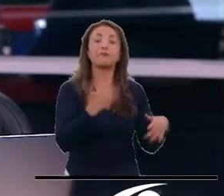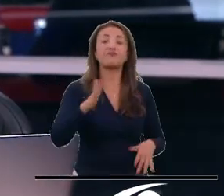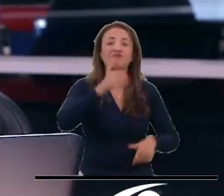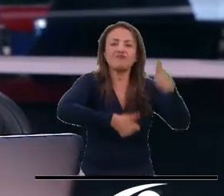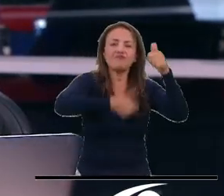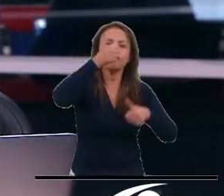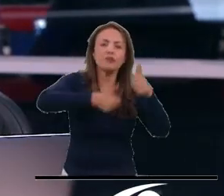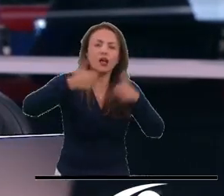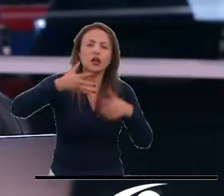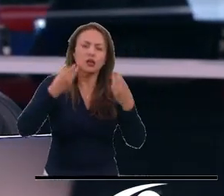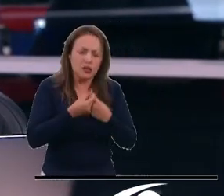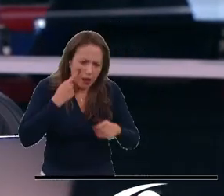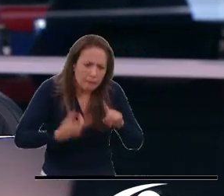el periodista es usted y nosotros su canal.